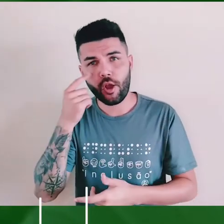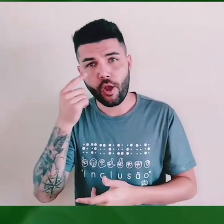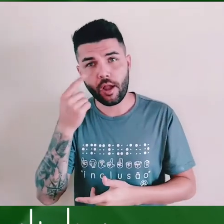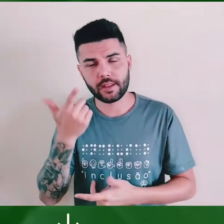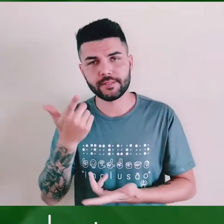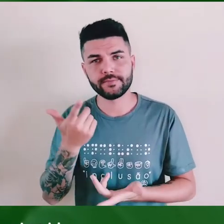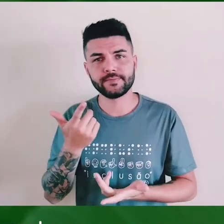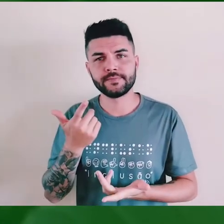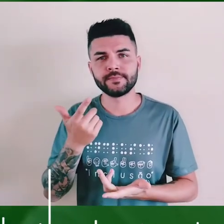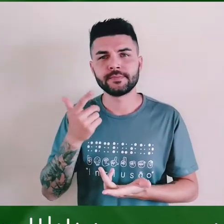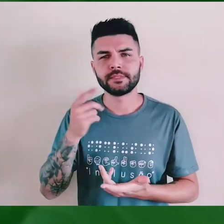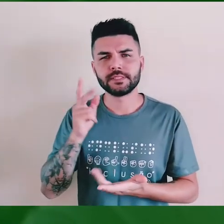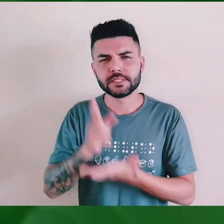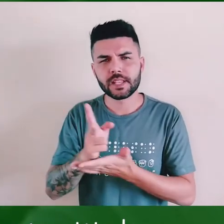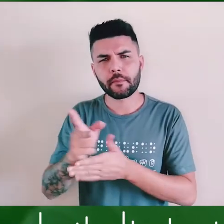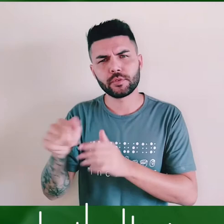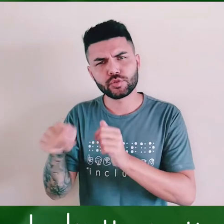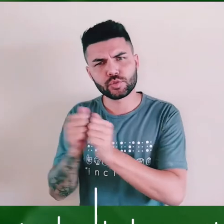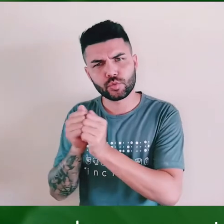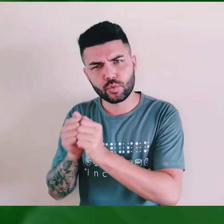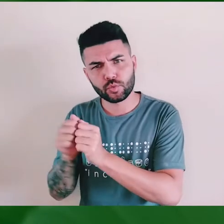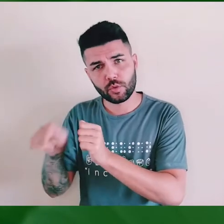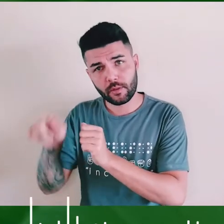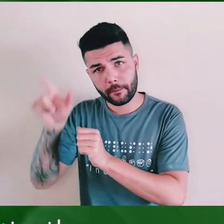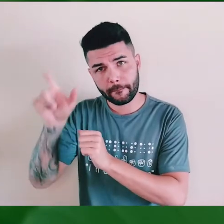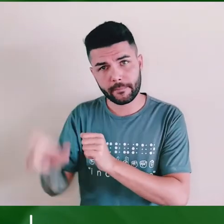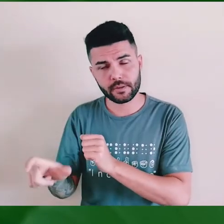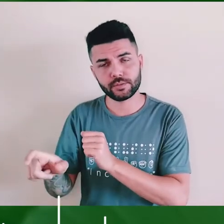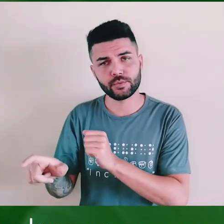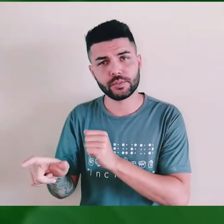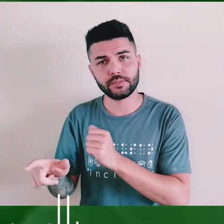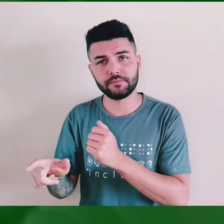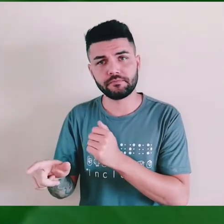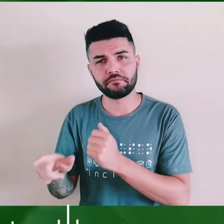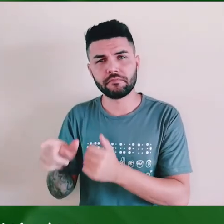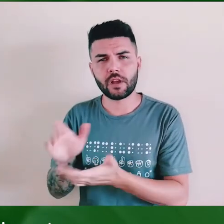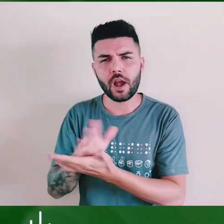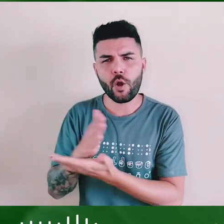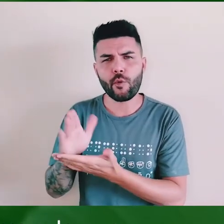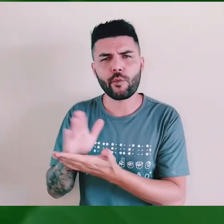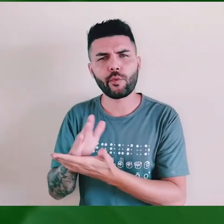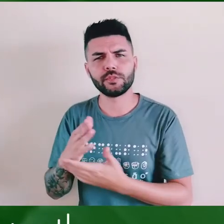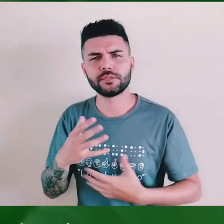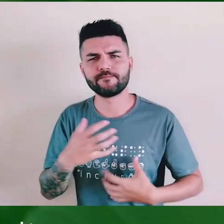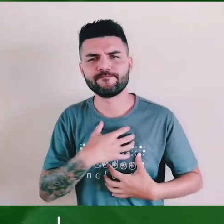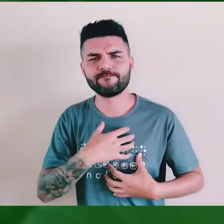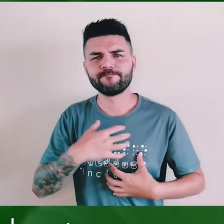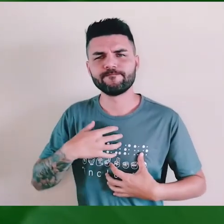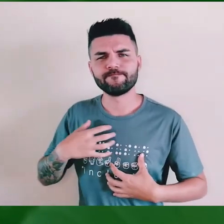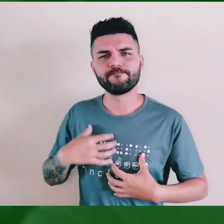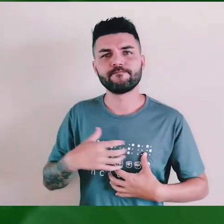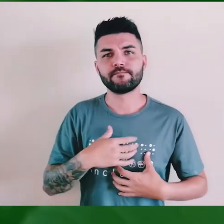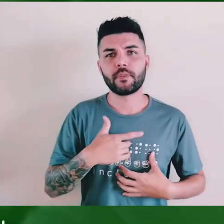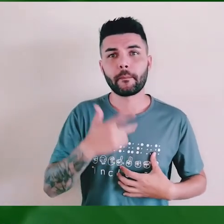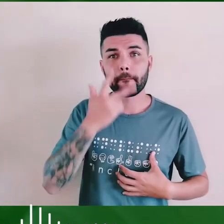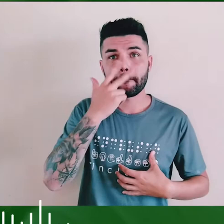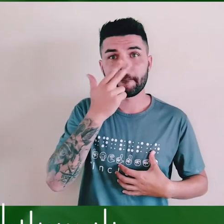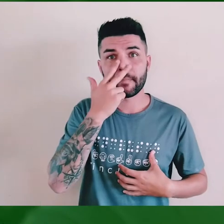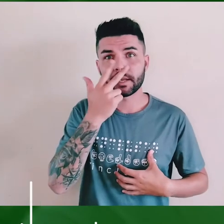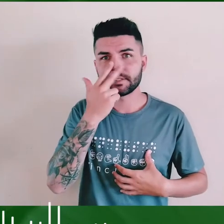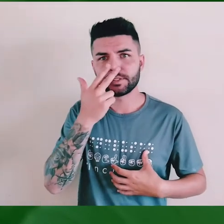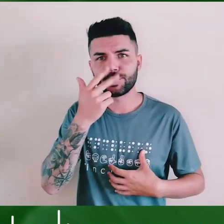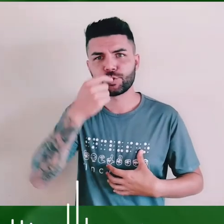com essa pessoa, alguns sintomas parecidos com sinusite. E bem tranquilo assim, nada